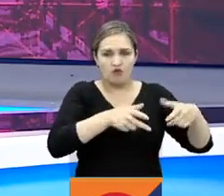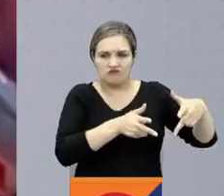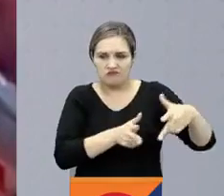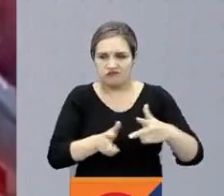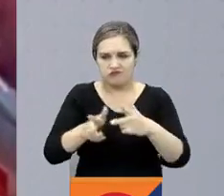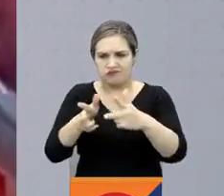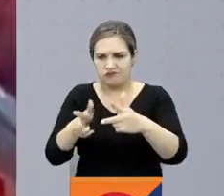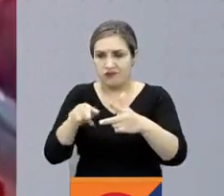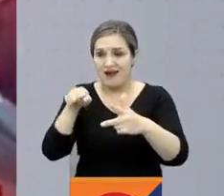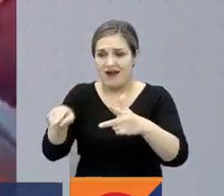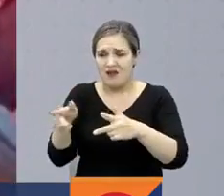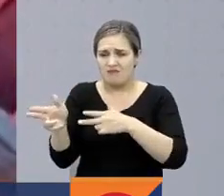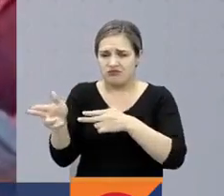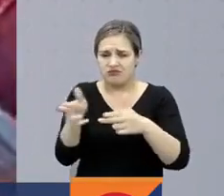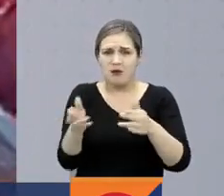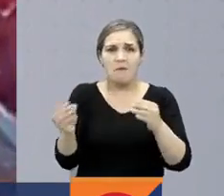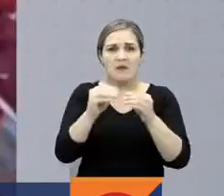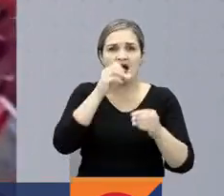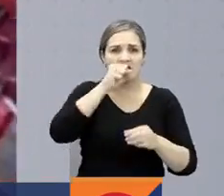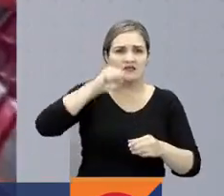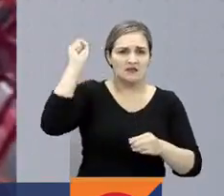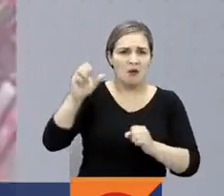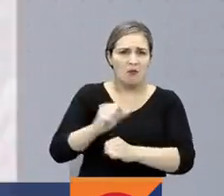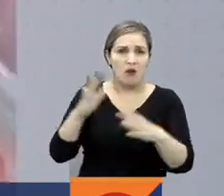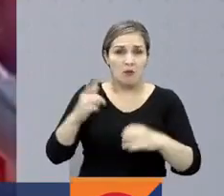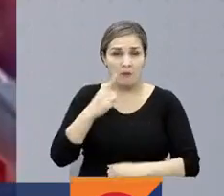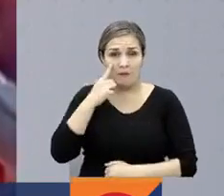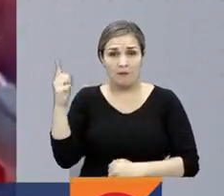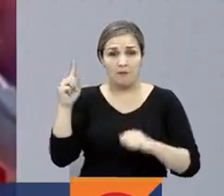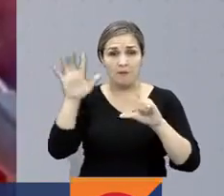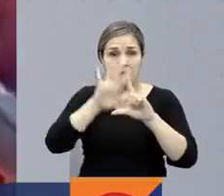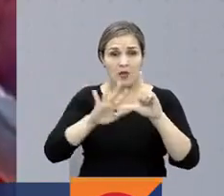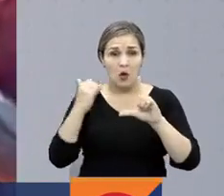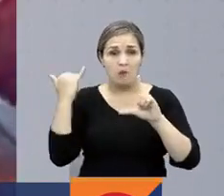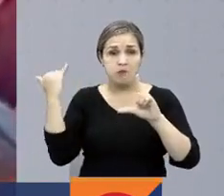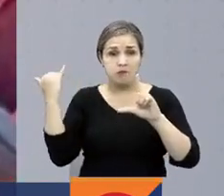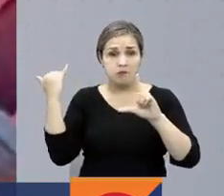BIENVENIDOS, INICIAMOS EL NOTICIERO DE TODOS. 2 POLICíAS FUERON ASESINADOS EN UN RESTAURANTE DE VELLO TITIS